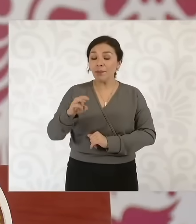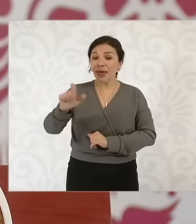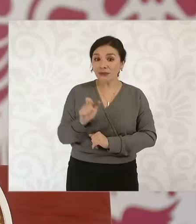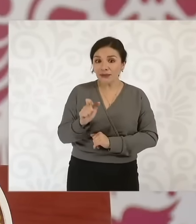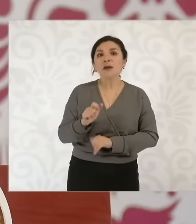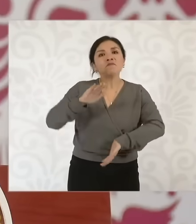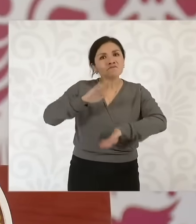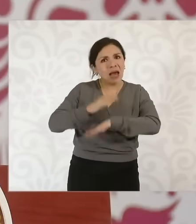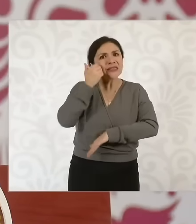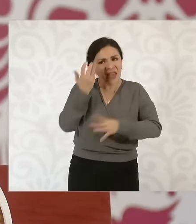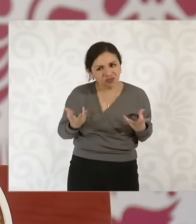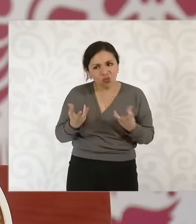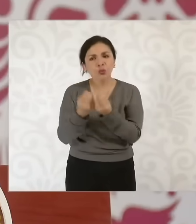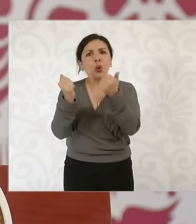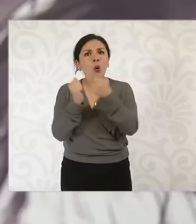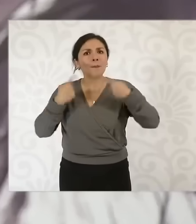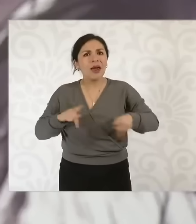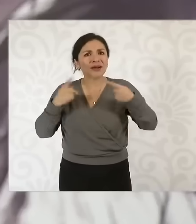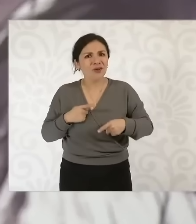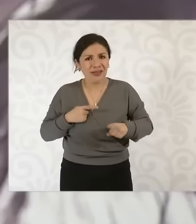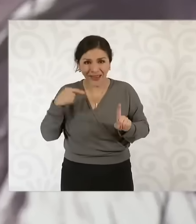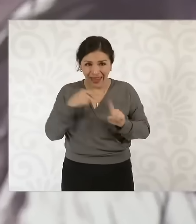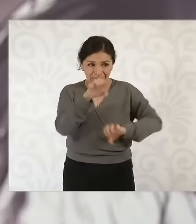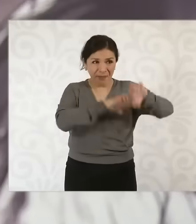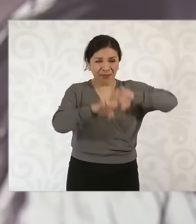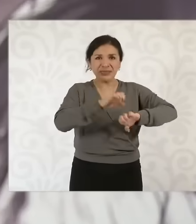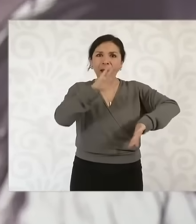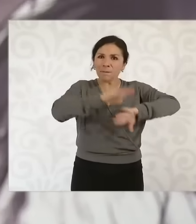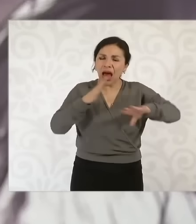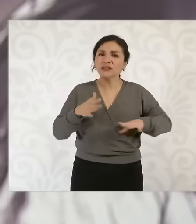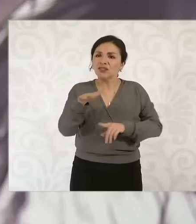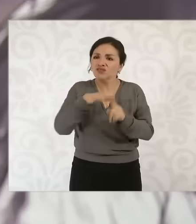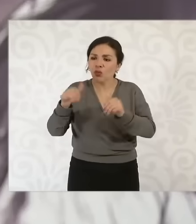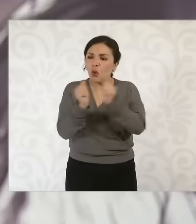gente. Queremos que este Pemex sea muchísimo más cercano a la gente, a las comunidades. Nosotros